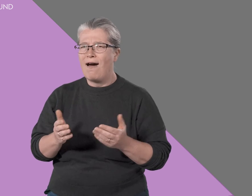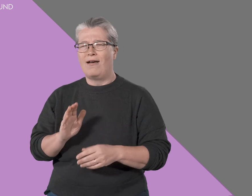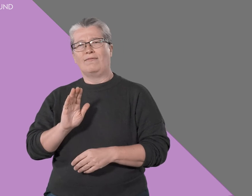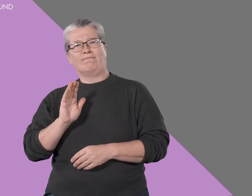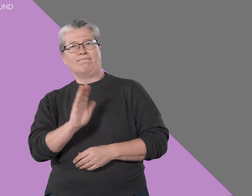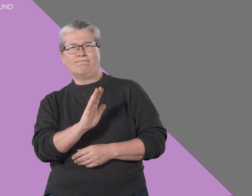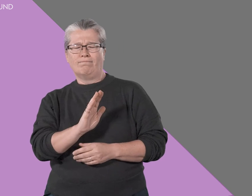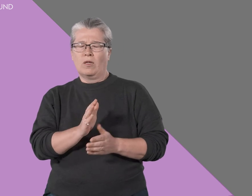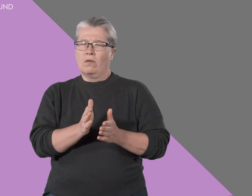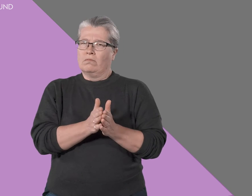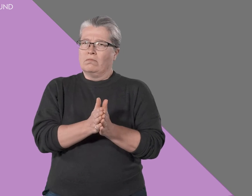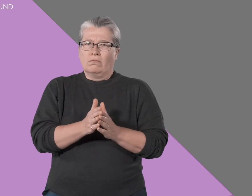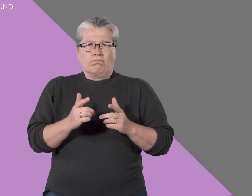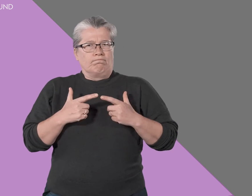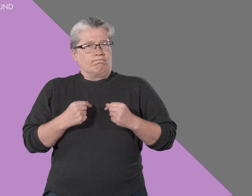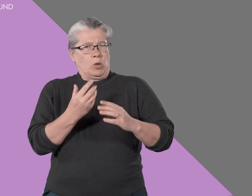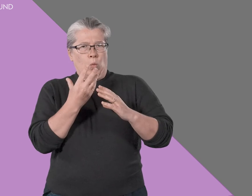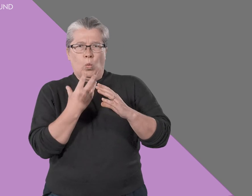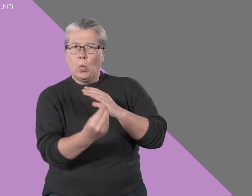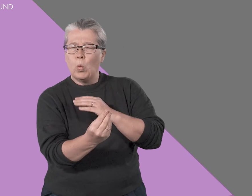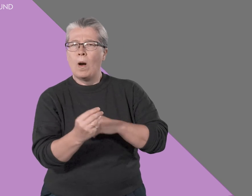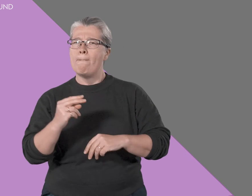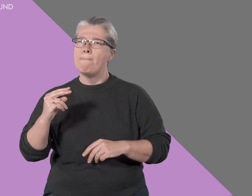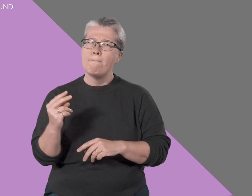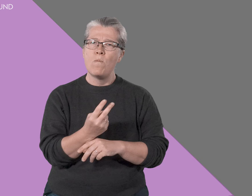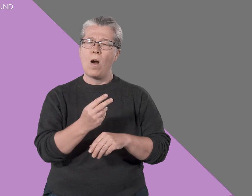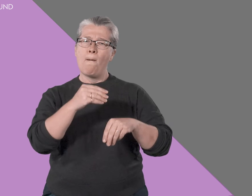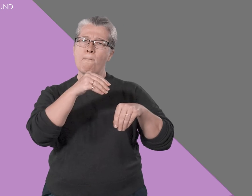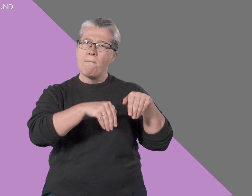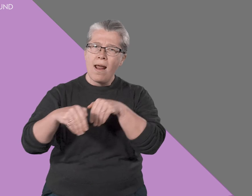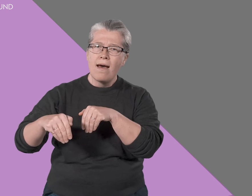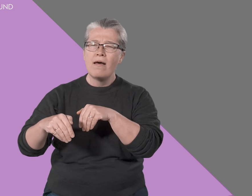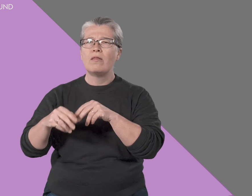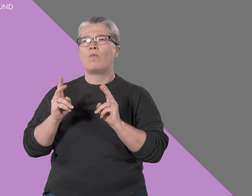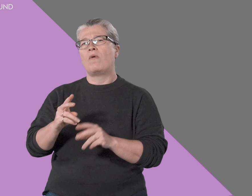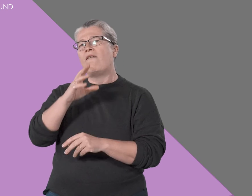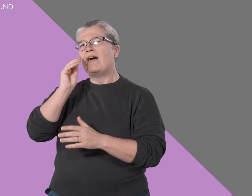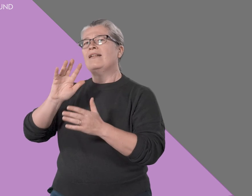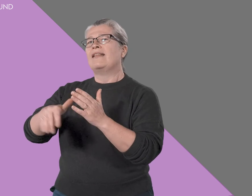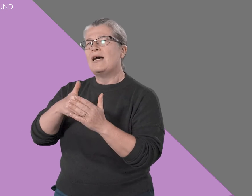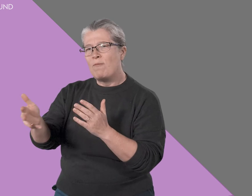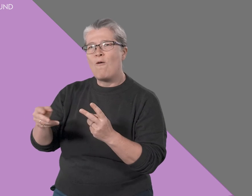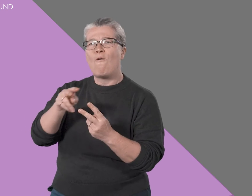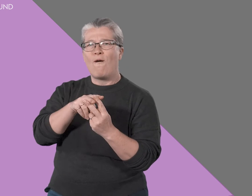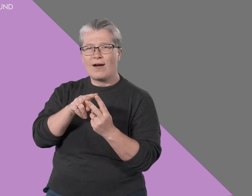av hennes passion för balett och finlandssvenskt teckenspråk.